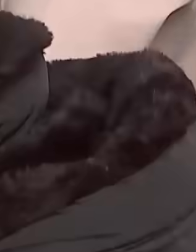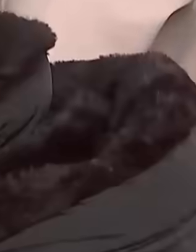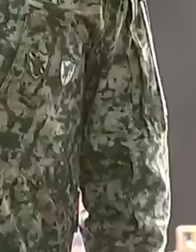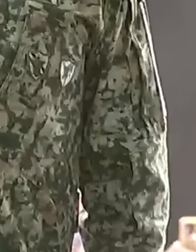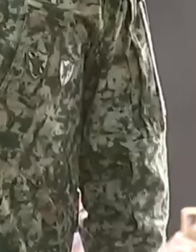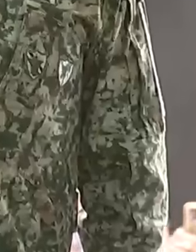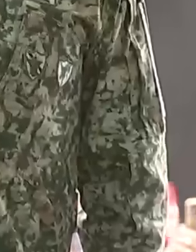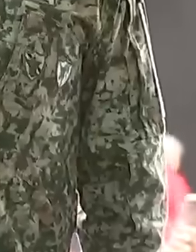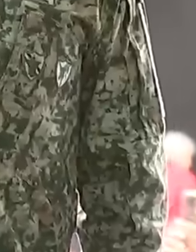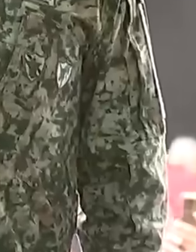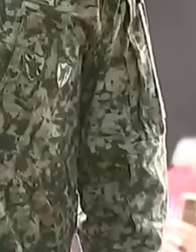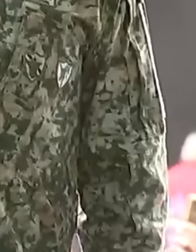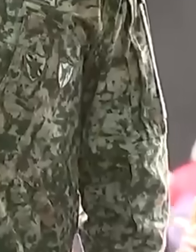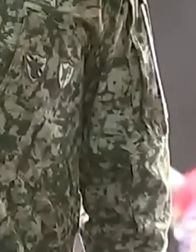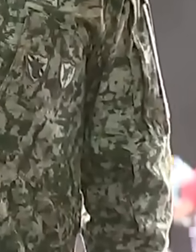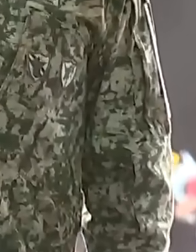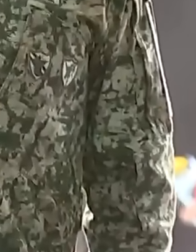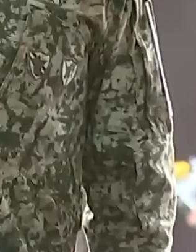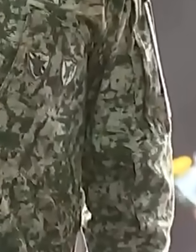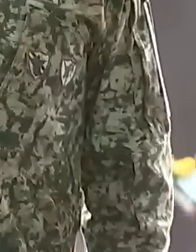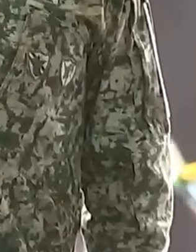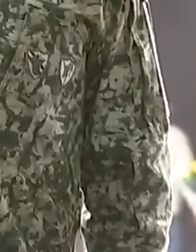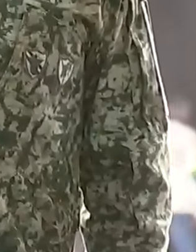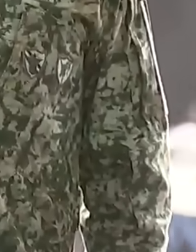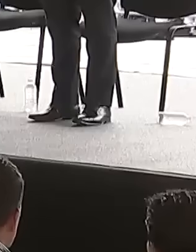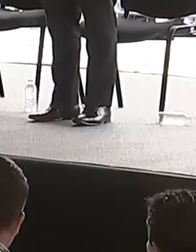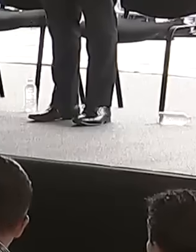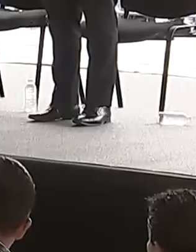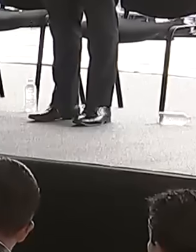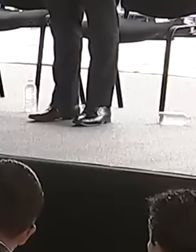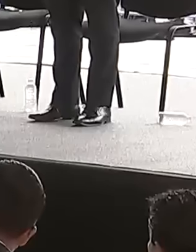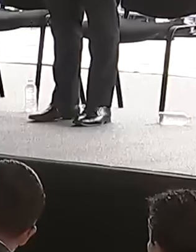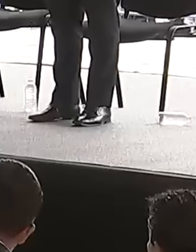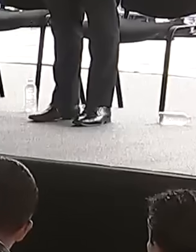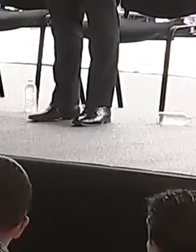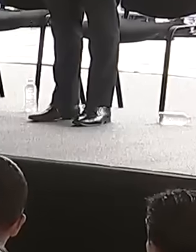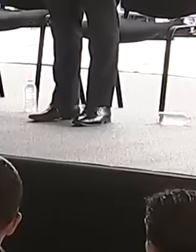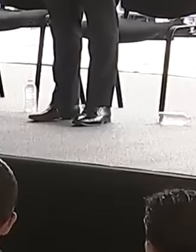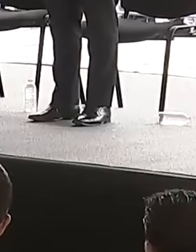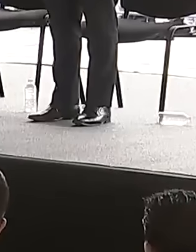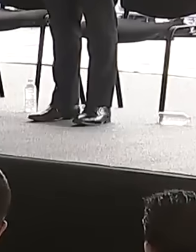su centro al